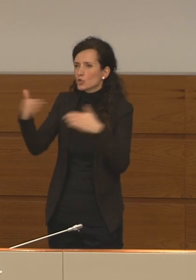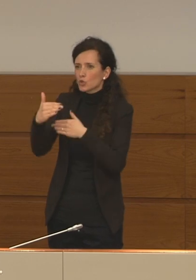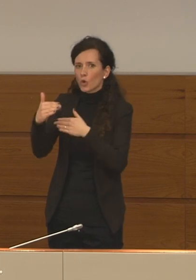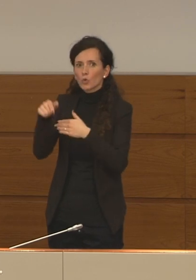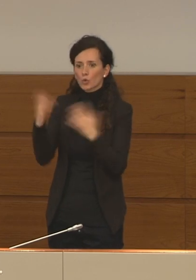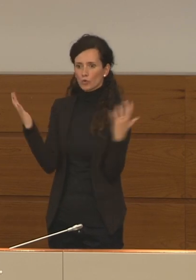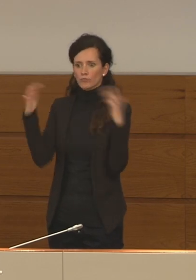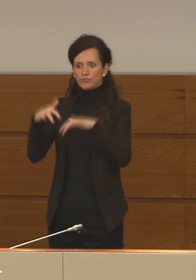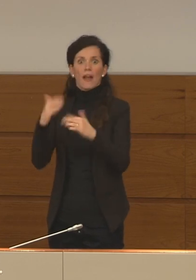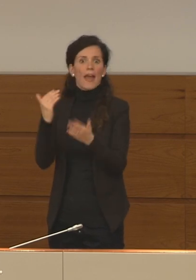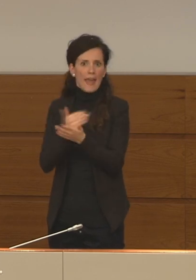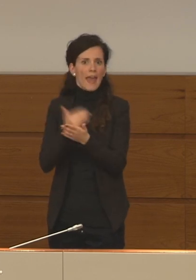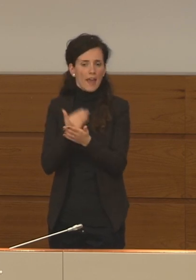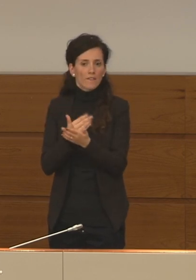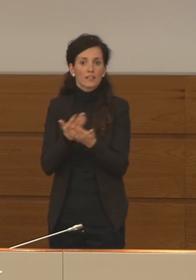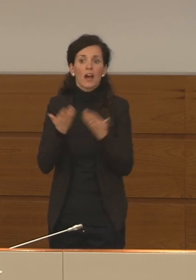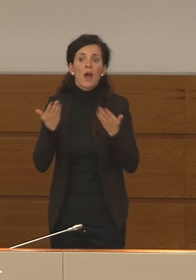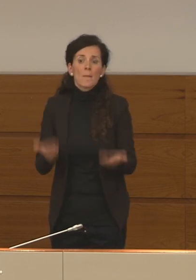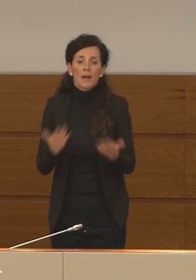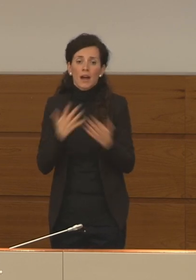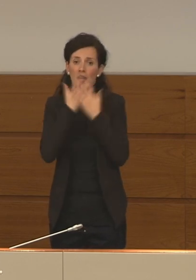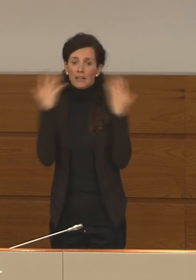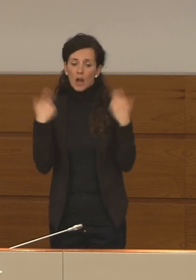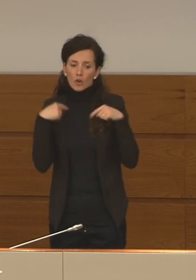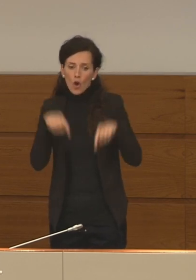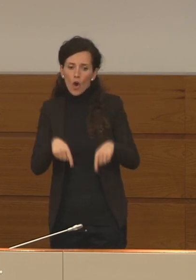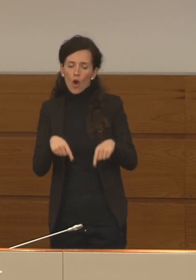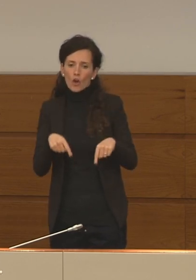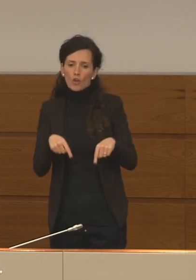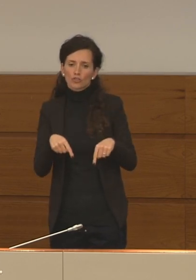sostanzialmente non abbiamo oggi evidenze per sapere che il virus